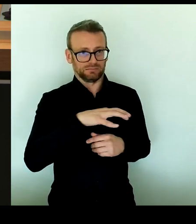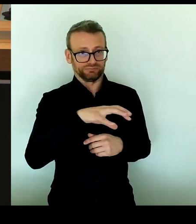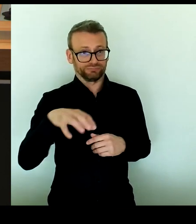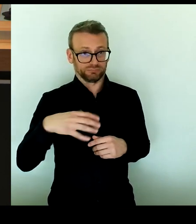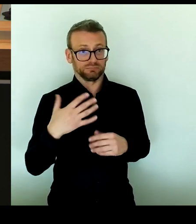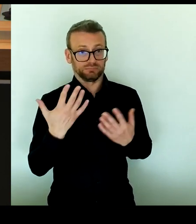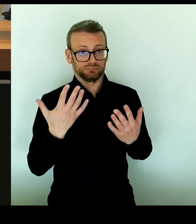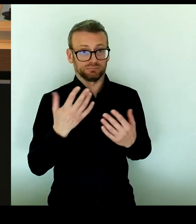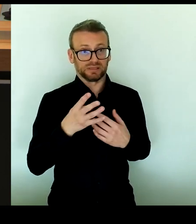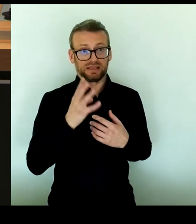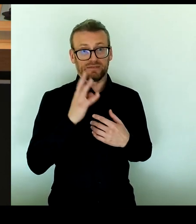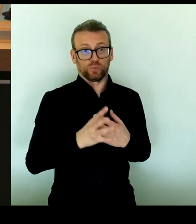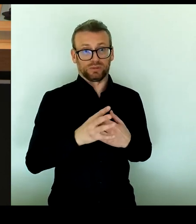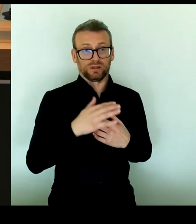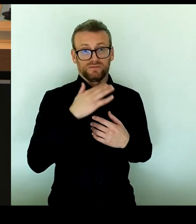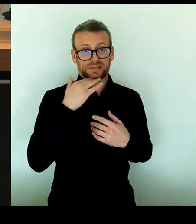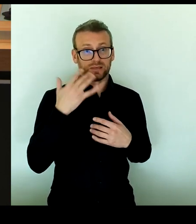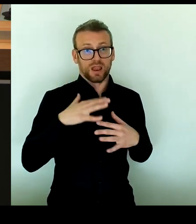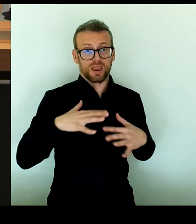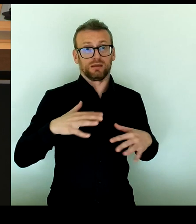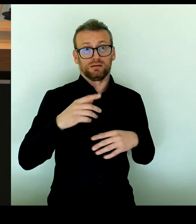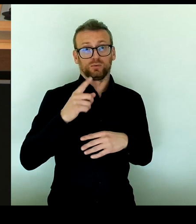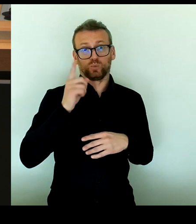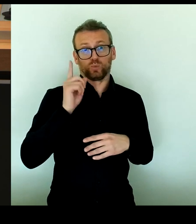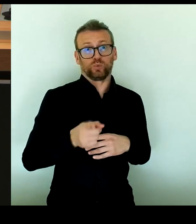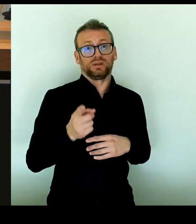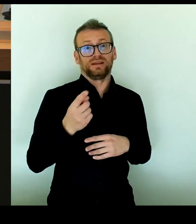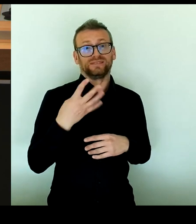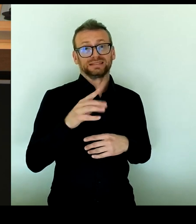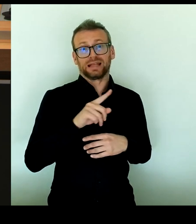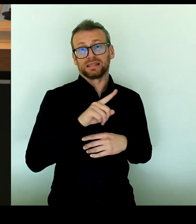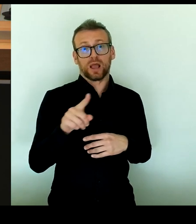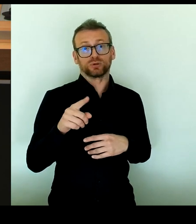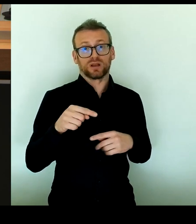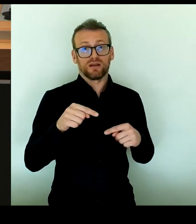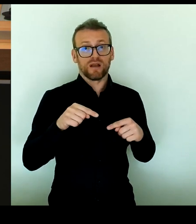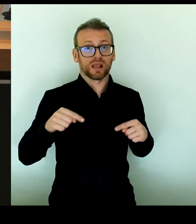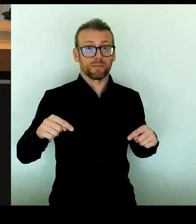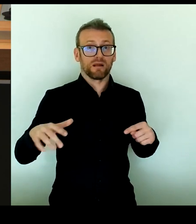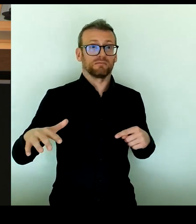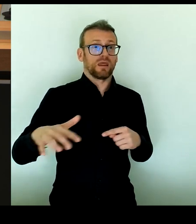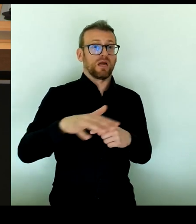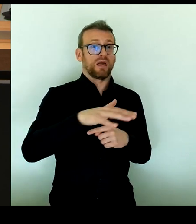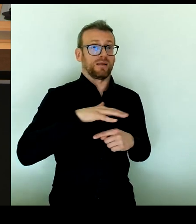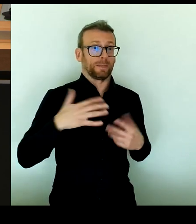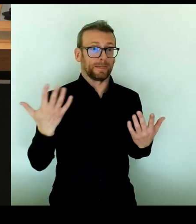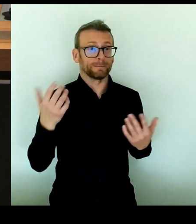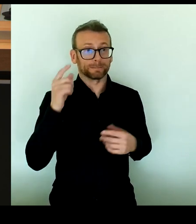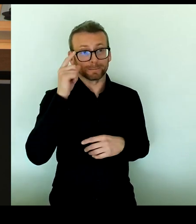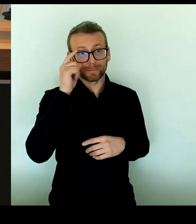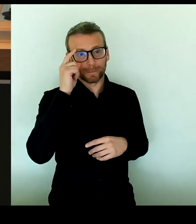stabilisiert die Gesellschaft als Ganzes. Kleingärten bieten Fluchträume aus engen Wohnverhältnissen.